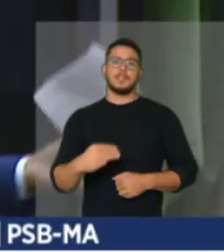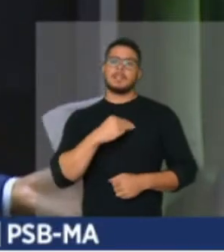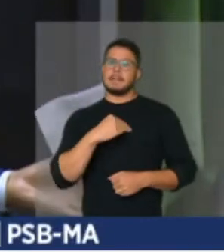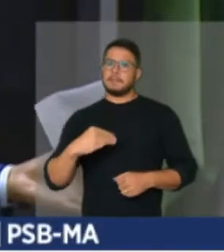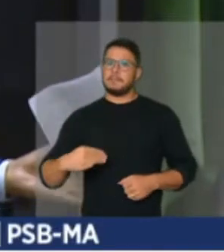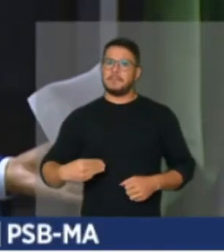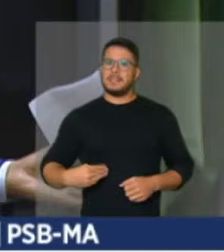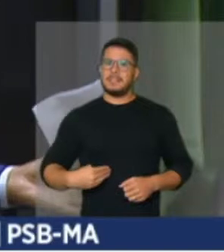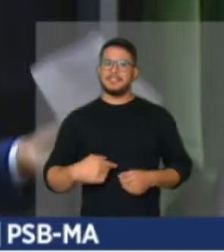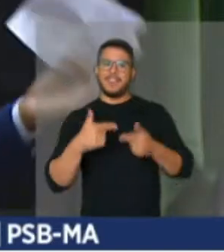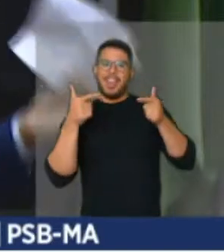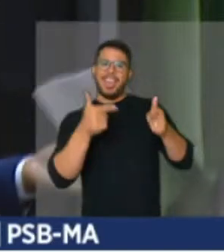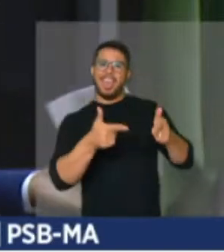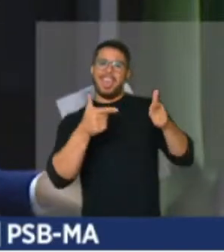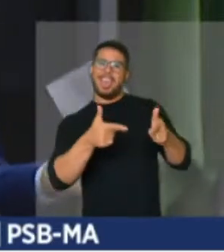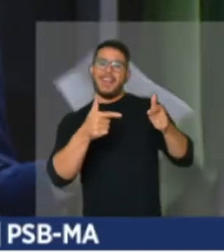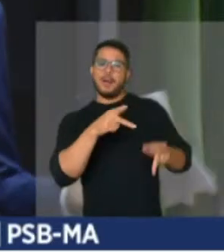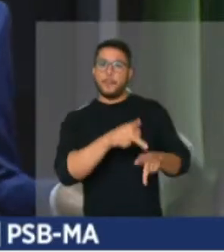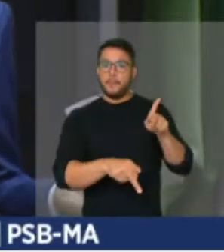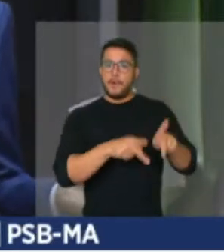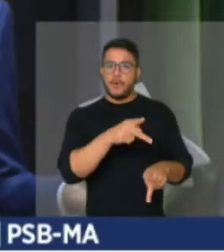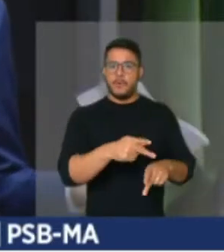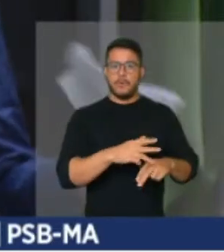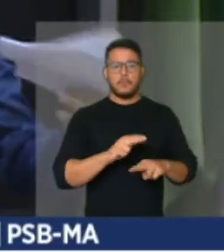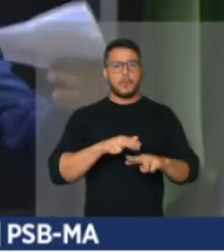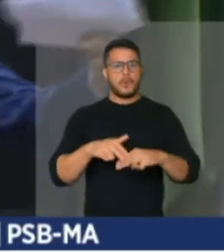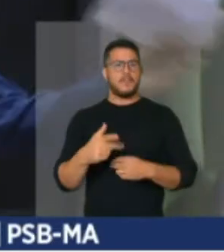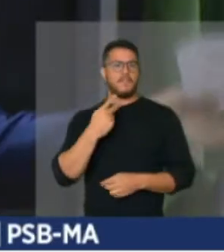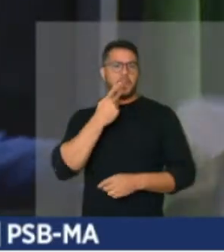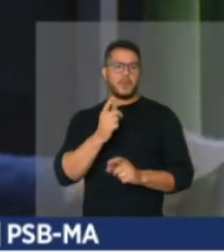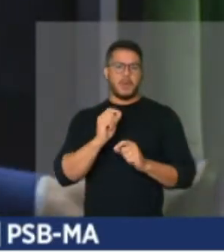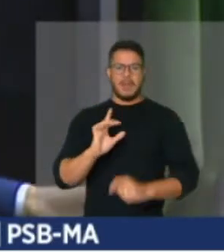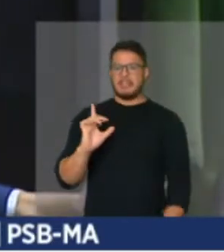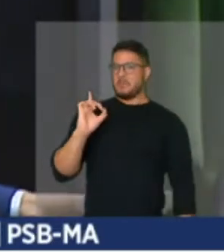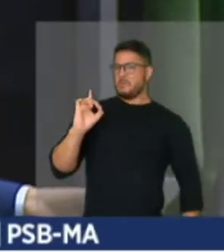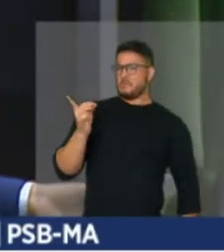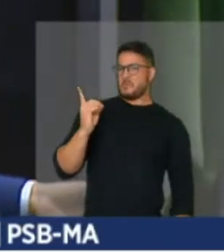DÓLAR NÃO ERA NORMAL O DÓLAR AUMENTAR, QUE AS EMPREGADAS DOMÀSTICAS NÃO PODERIAM VIAJAR PARA O